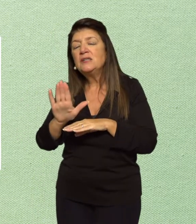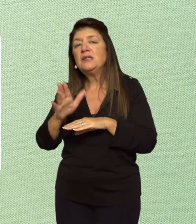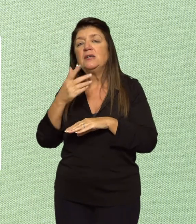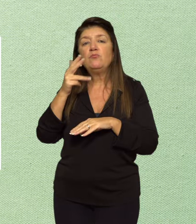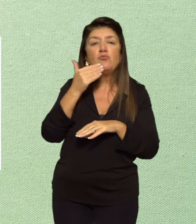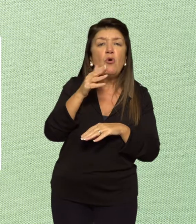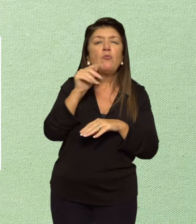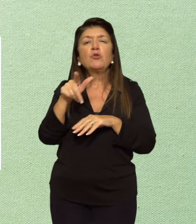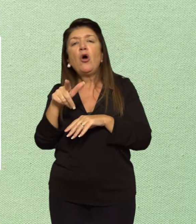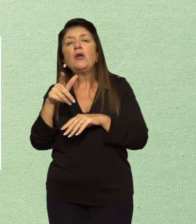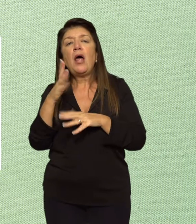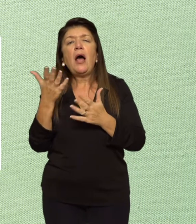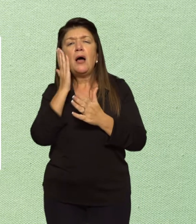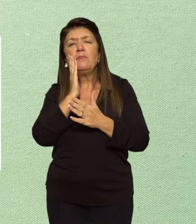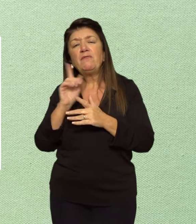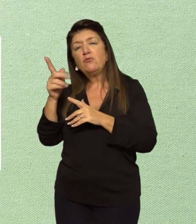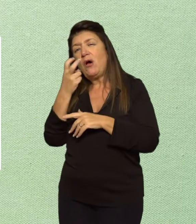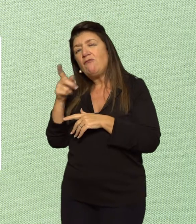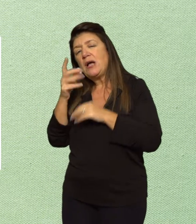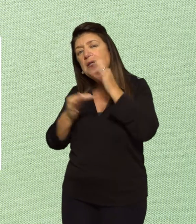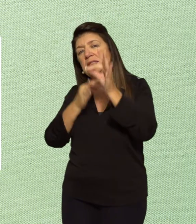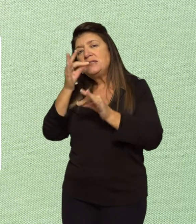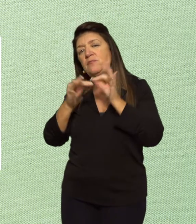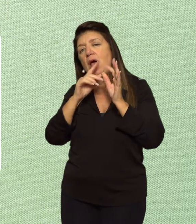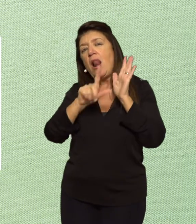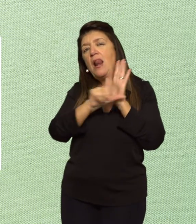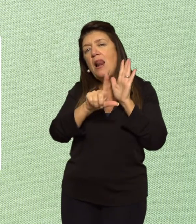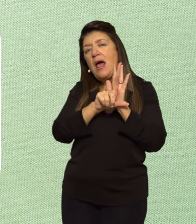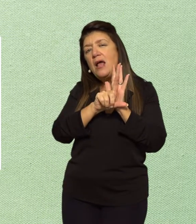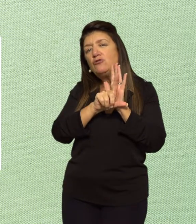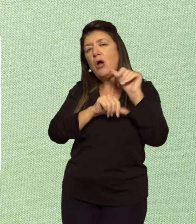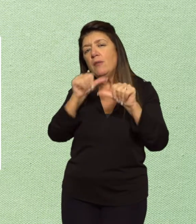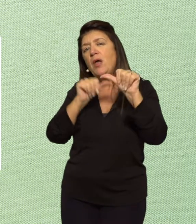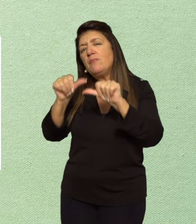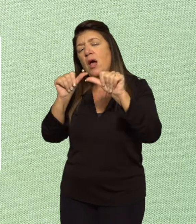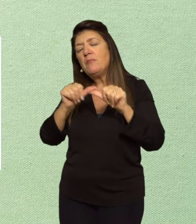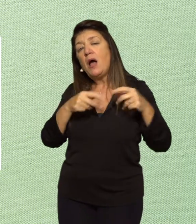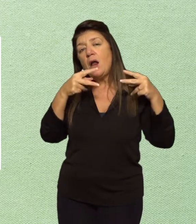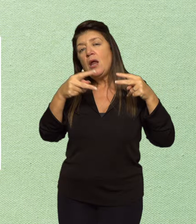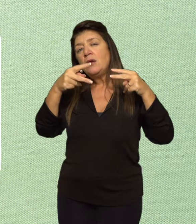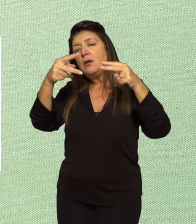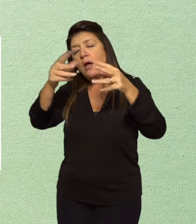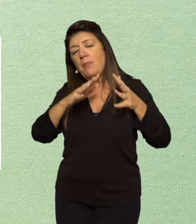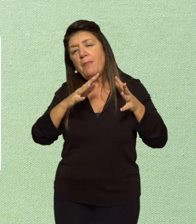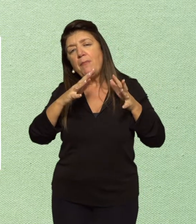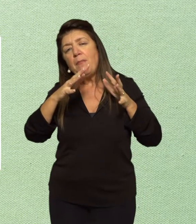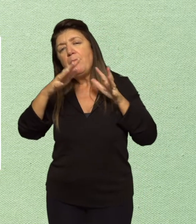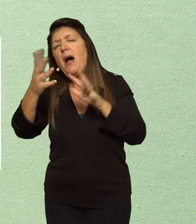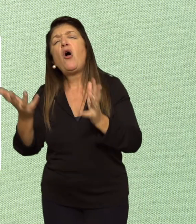livello legislativo negli anni? - Allora negli anni gli interventi normativi a riguardo sono stati